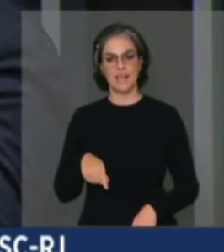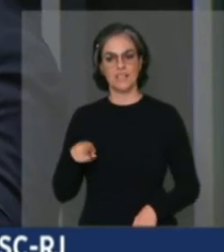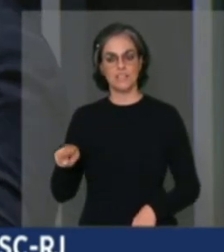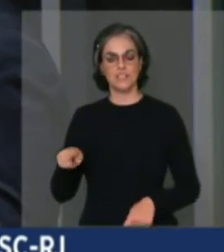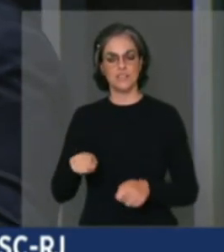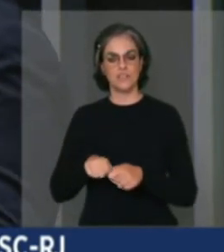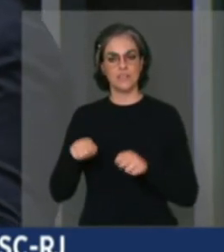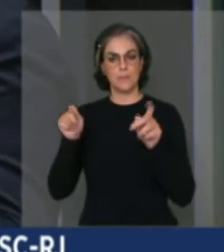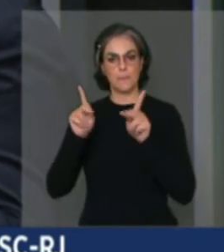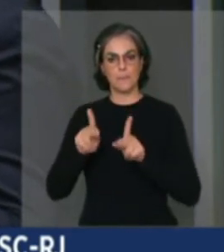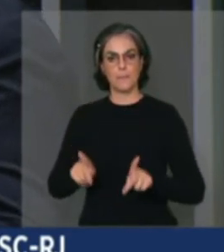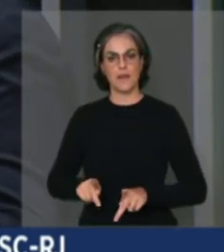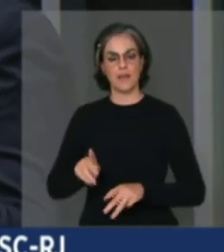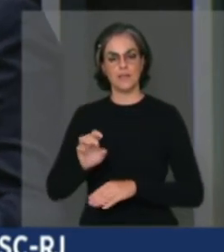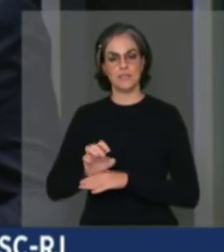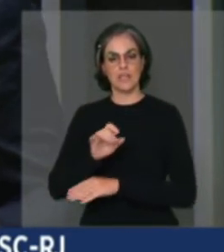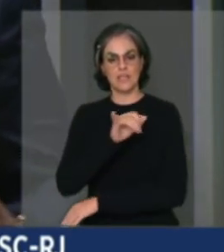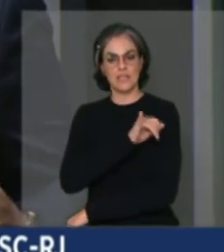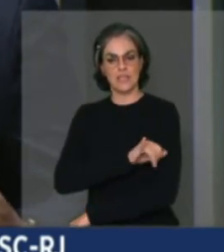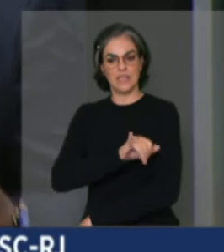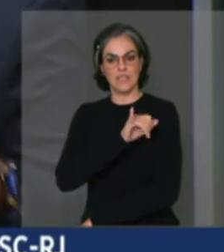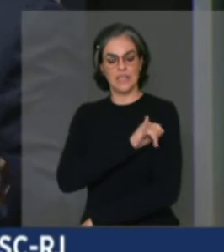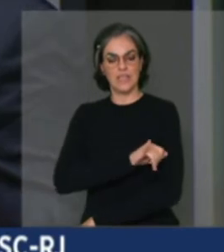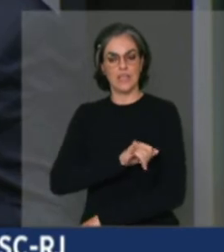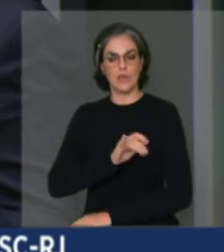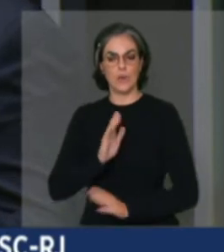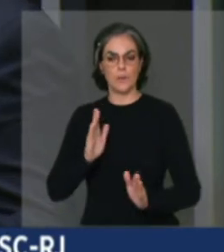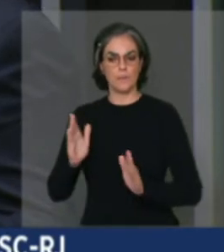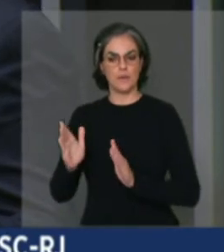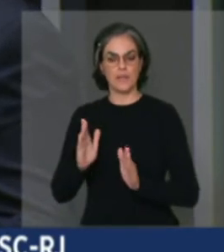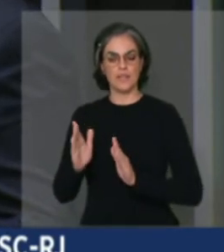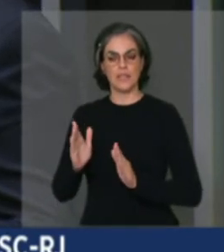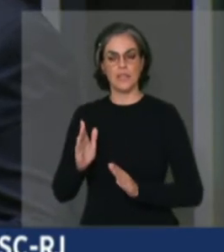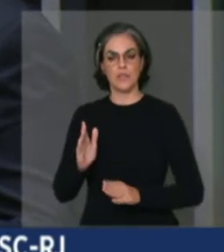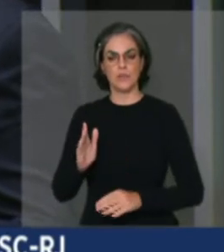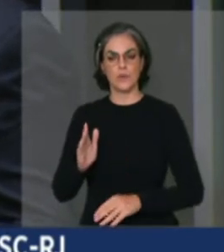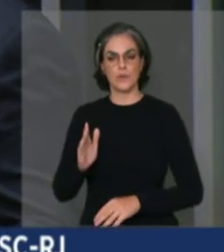ÚNICO HOMEM CAPAZ DE... GERAR PAZ NO RIO DE JANEIRO, DURANTE INTERVENÇÃO FEDERAL NA ÁREA DE SEGURANÇA PÚBLICA. POR